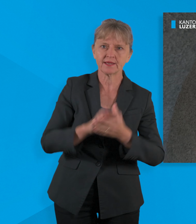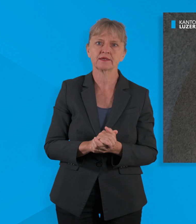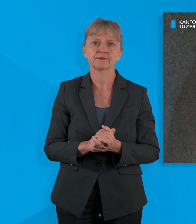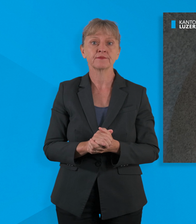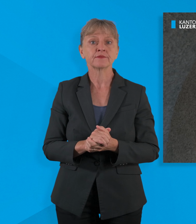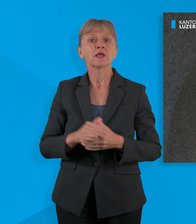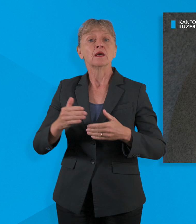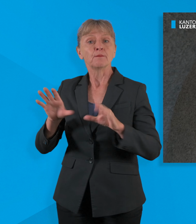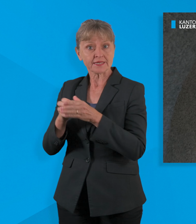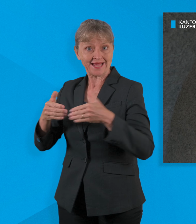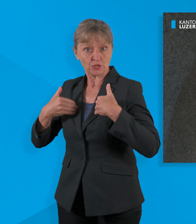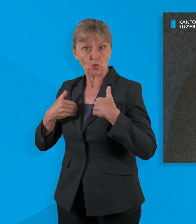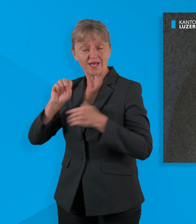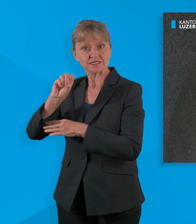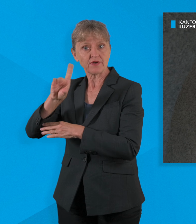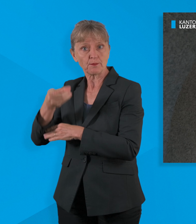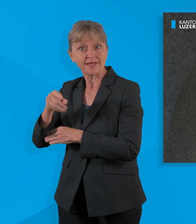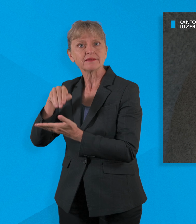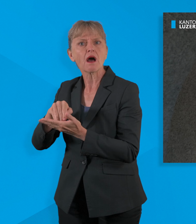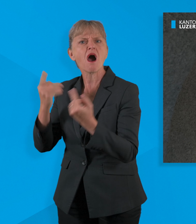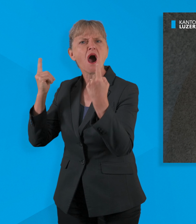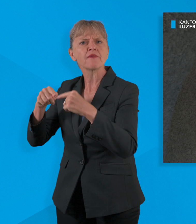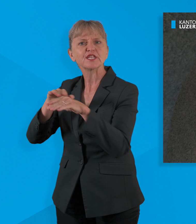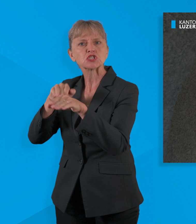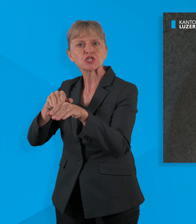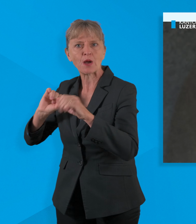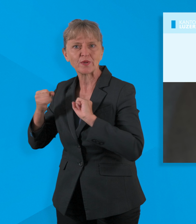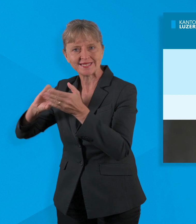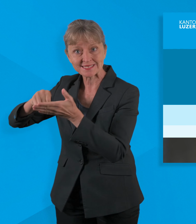Die Junge SVP will mit ihrer «Anti-Stau-Initiative», dass sich der Kanton Luzern